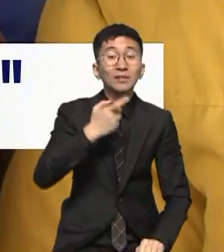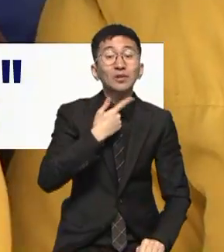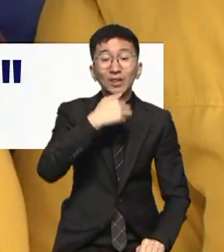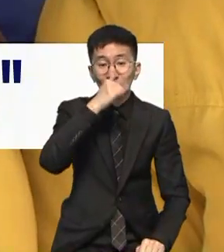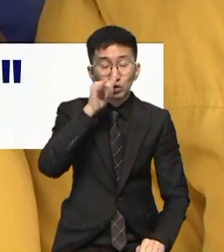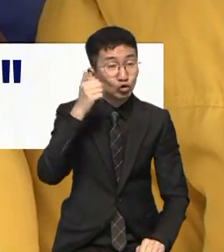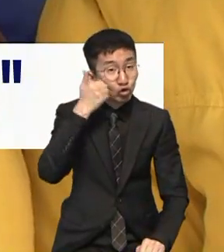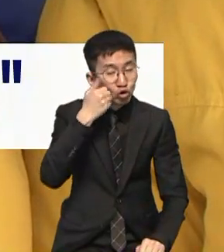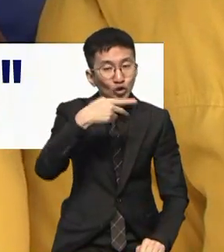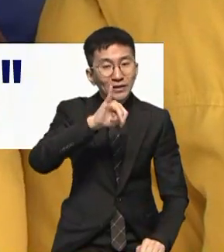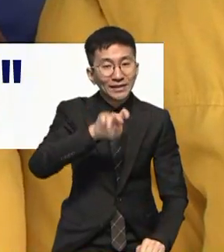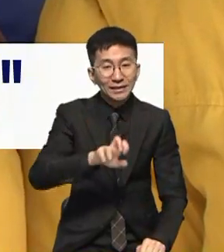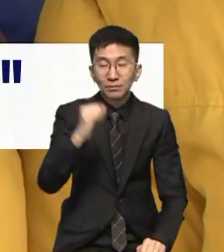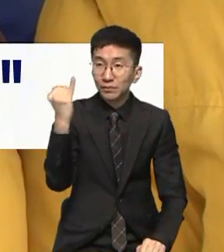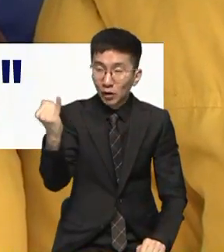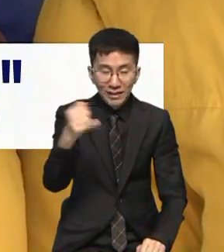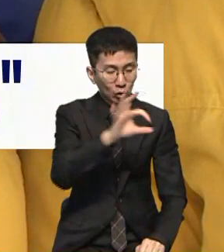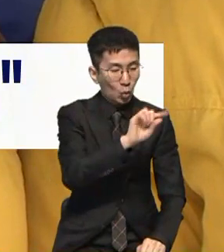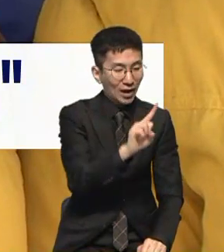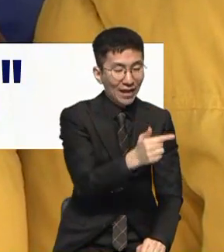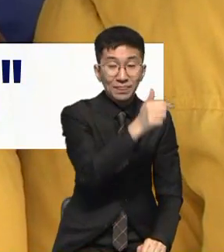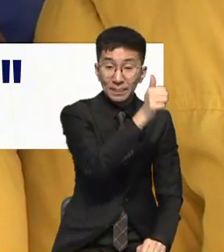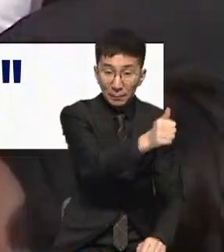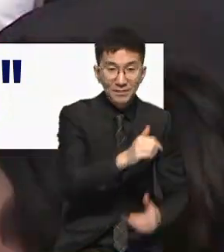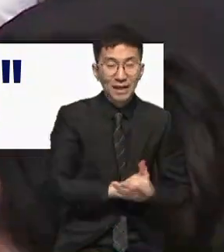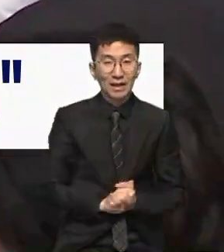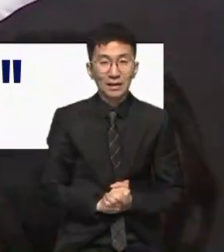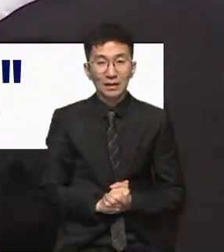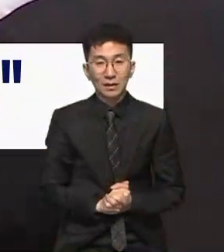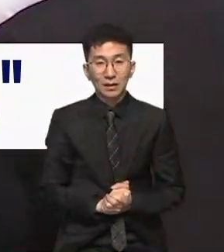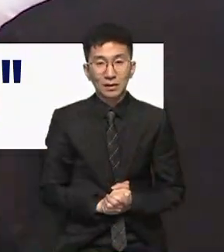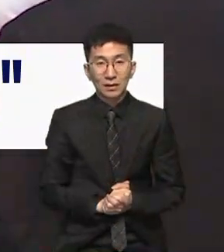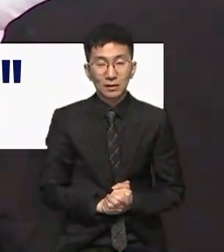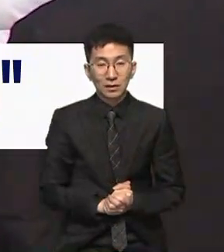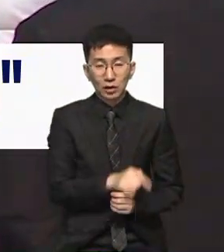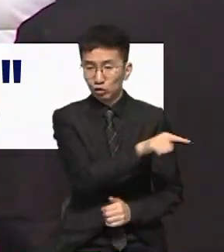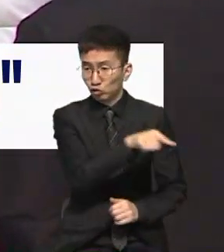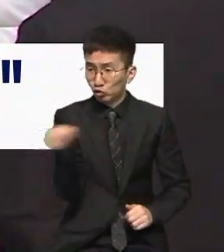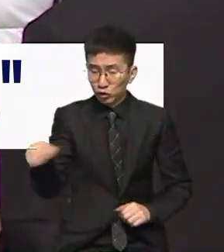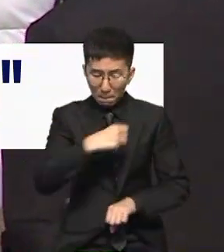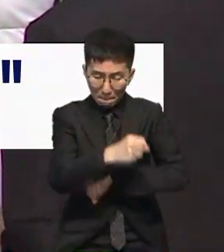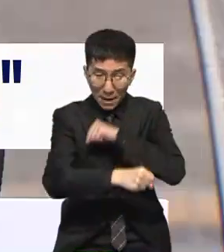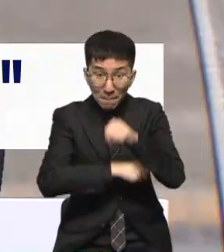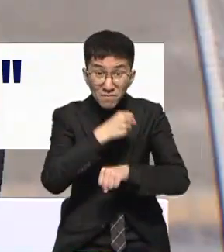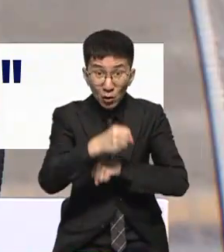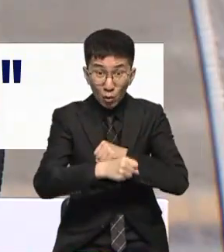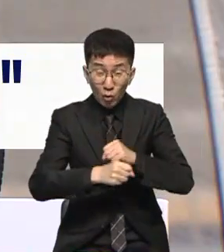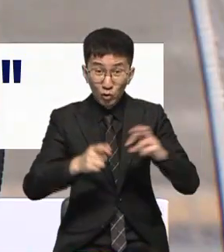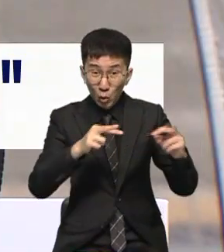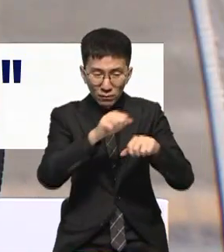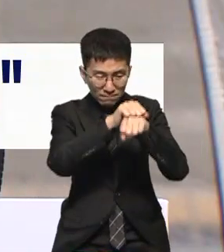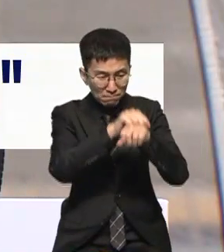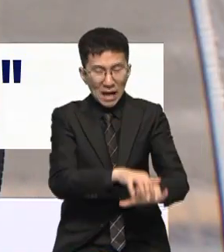정의당, 안철수 국민의당 후보는 기득권 세력 간 담합 토론이 무산된 건 사필귀정이라며 환영의 뜻을